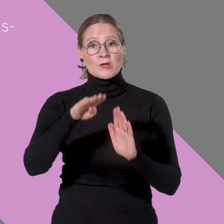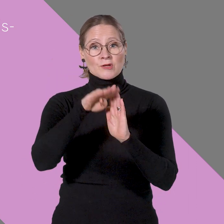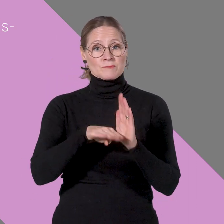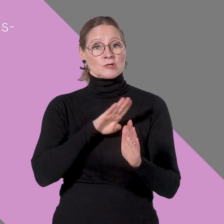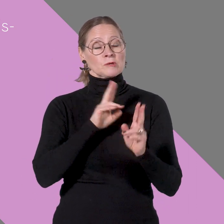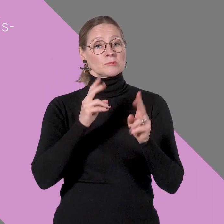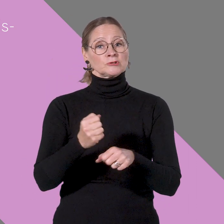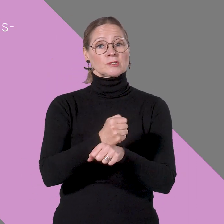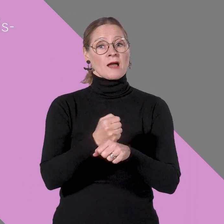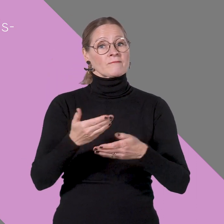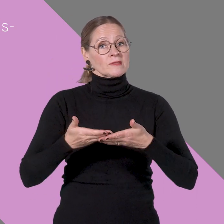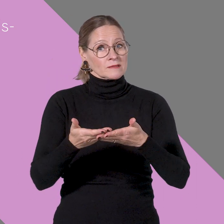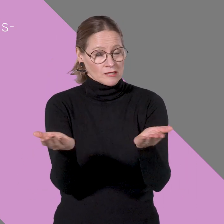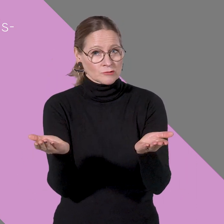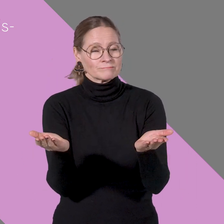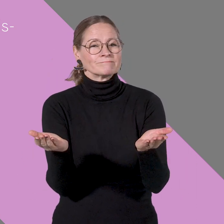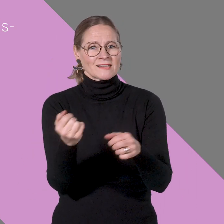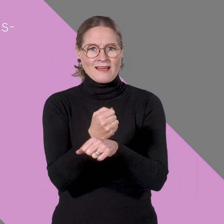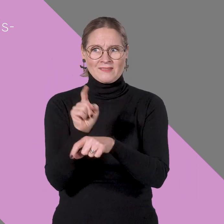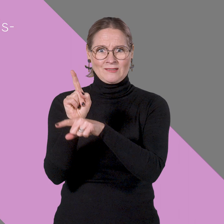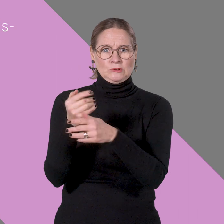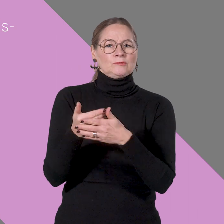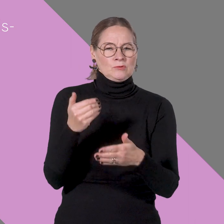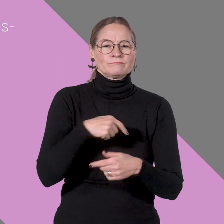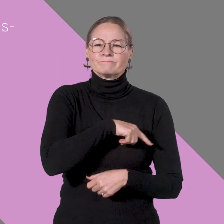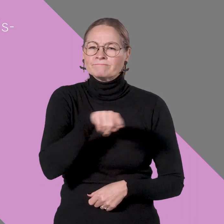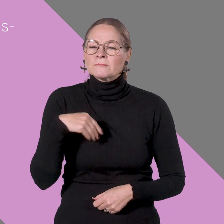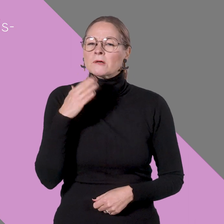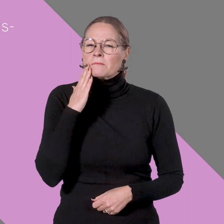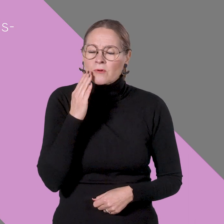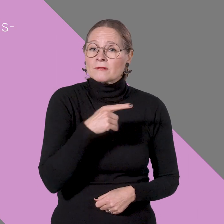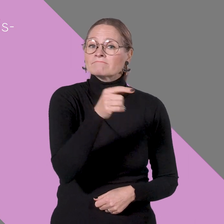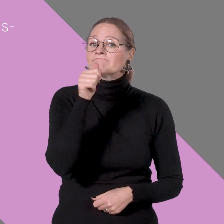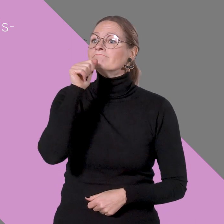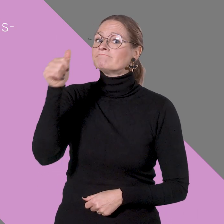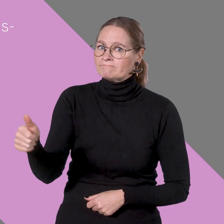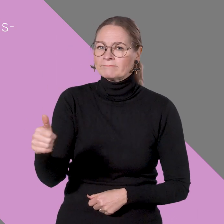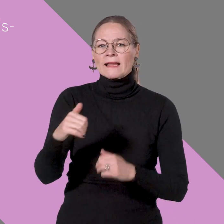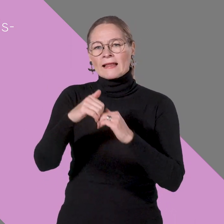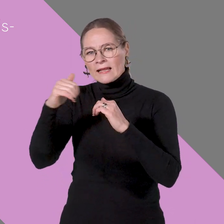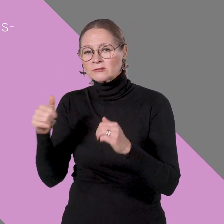Ohjelmassa on myös kahvitarjoilu. Kahvitilausta varten pyydämme ilmoittautumaan -